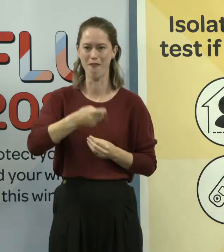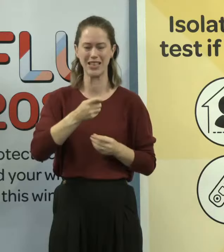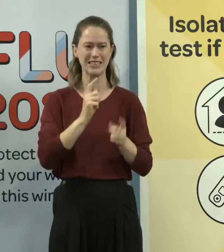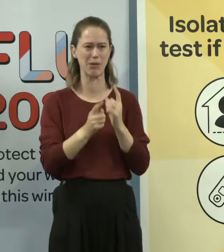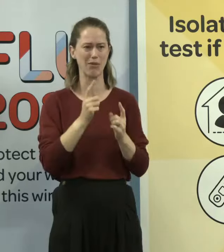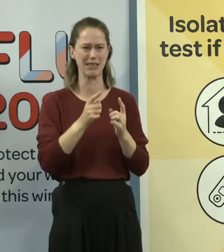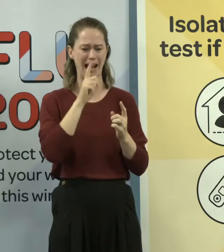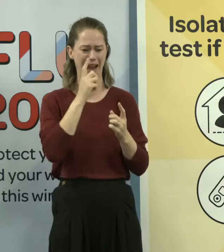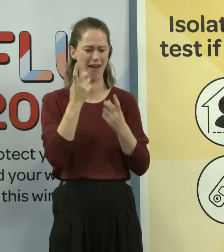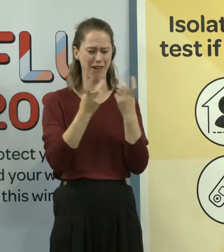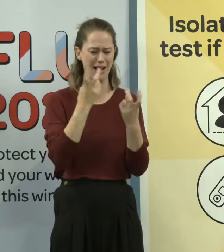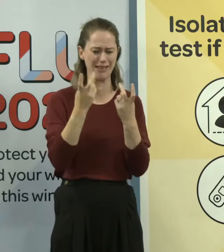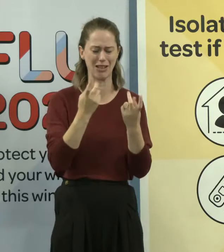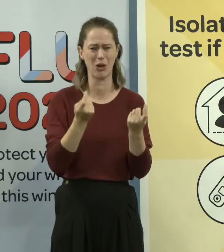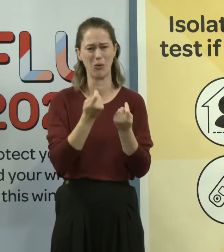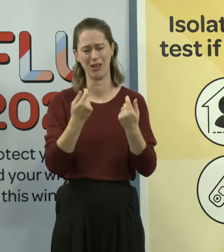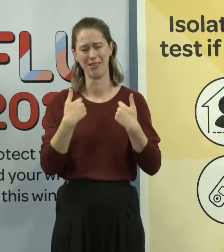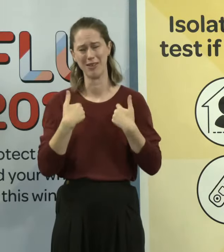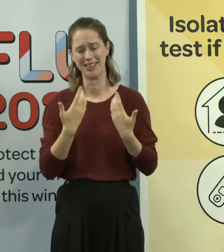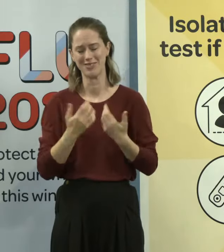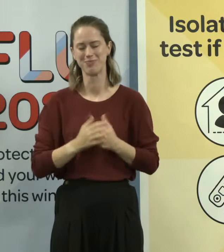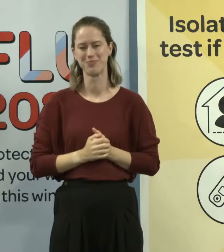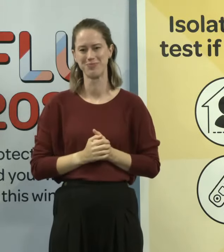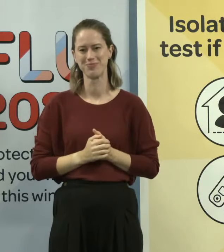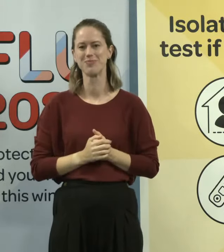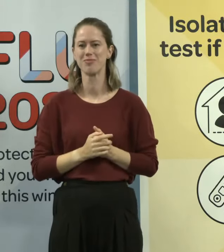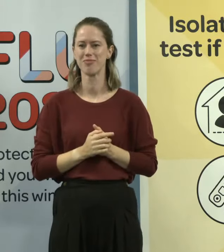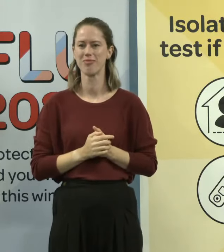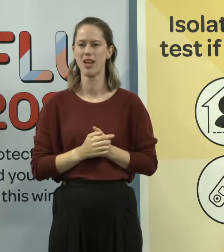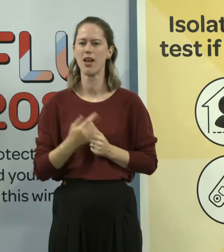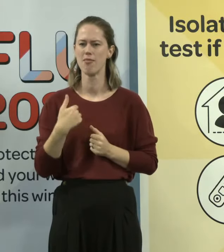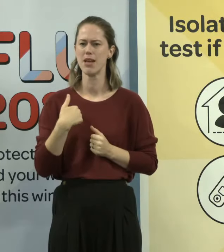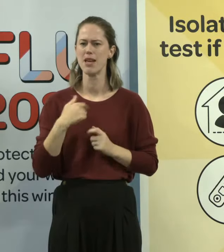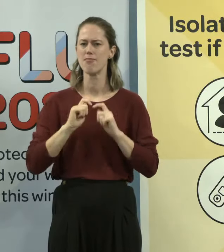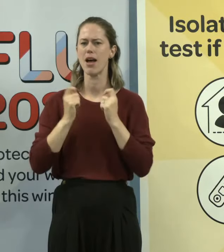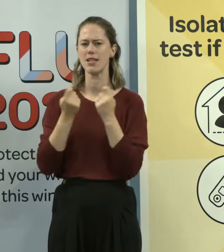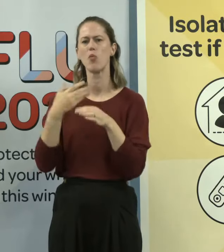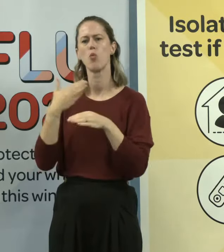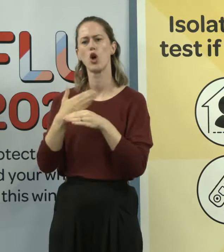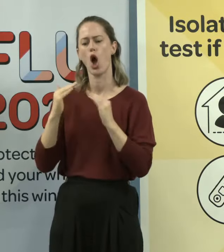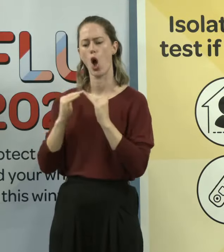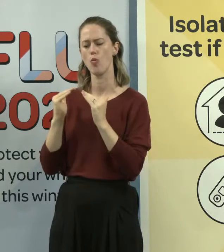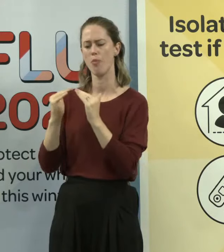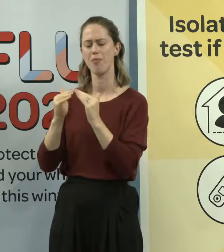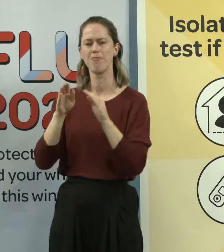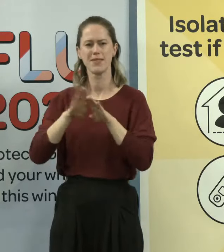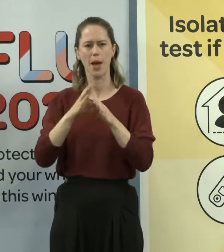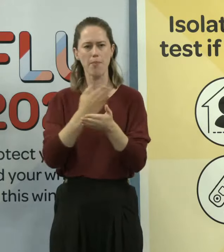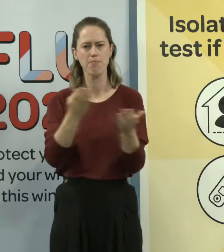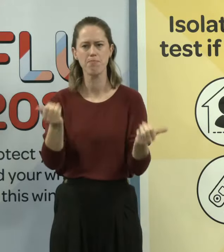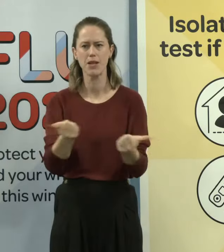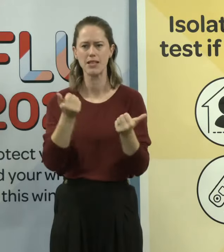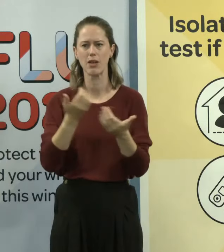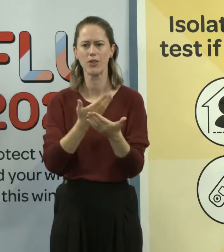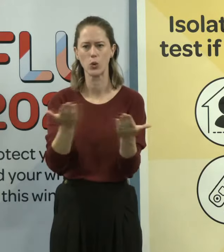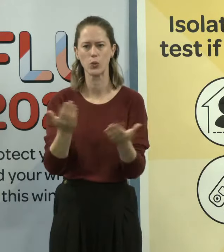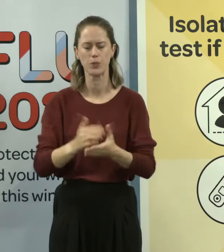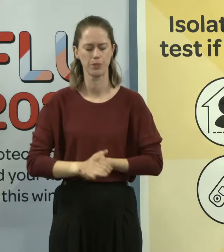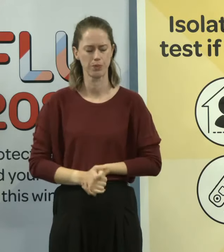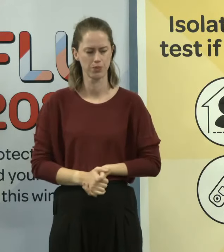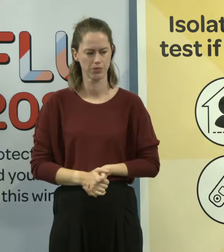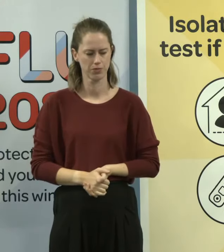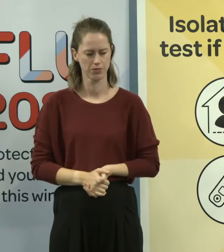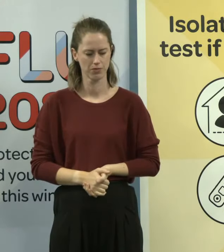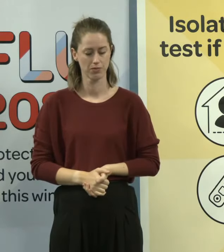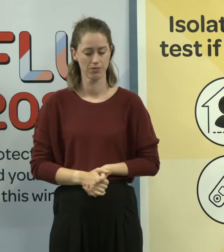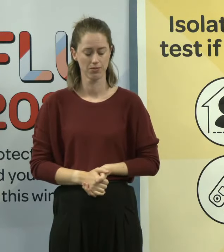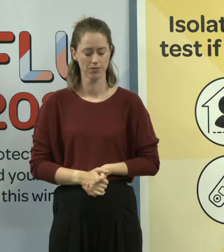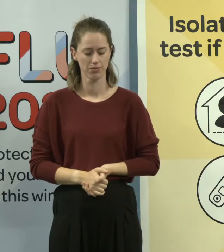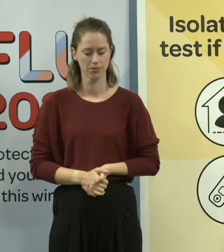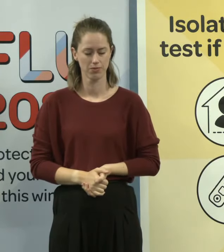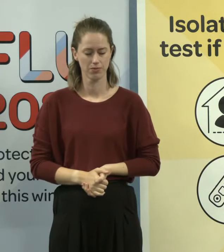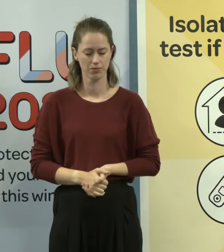te Topa. Pr i tahi atu, kua